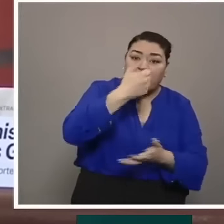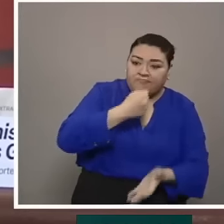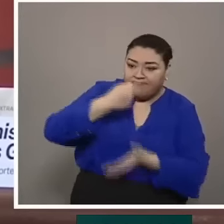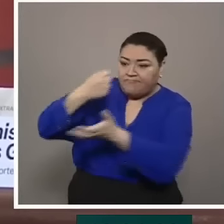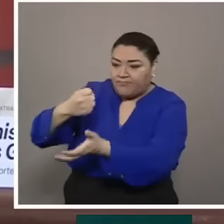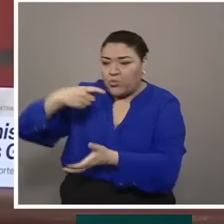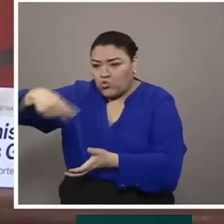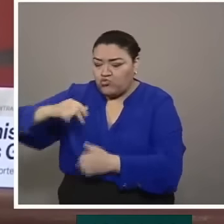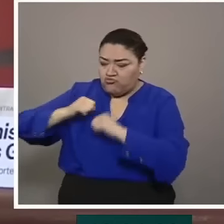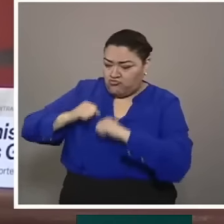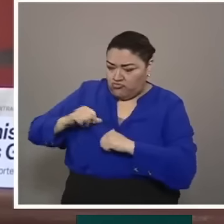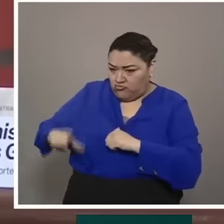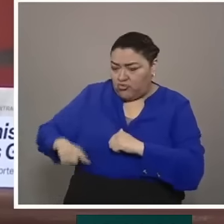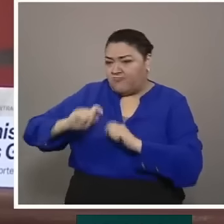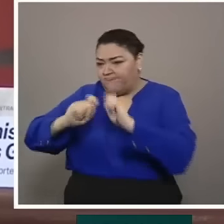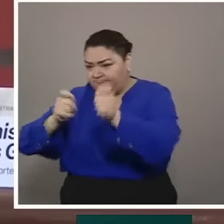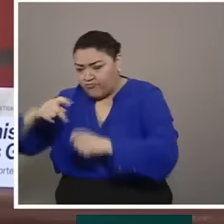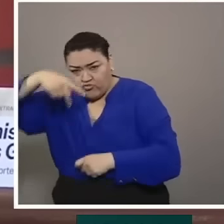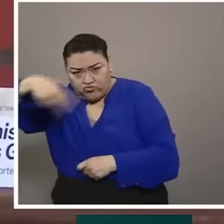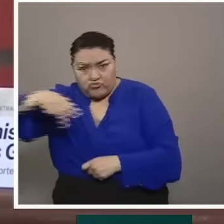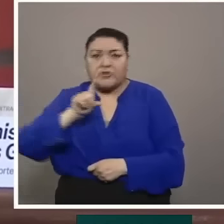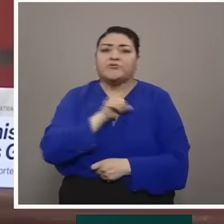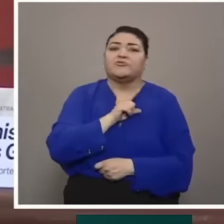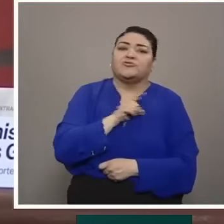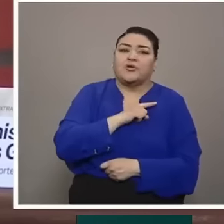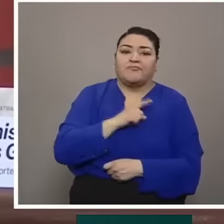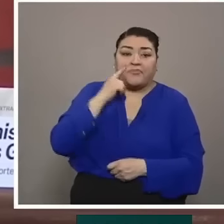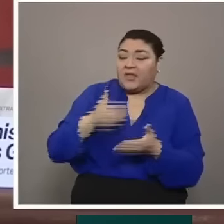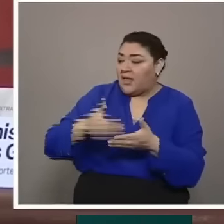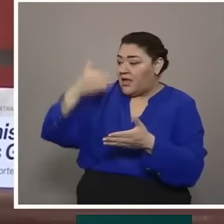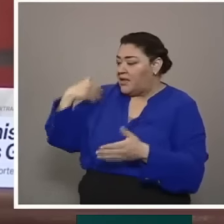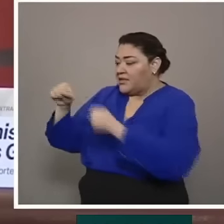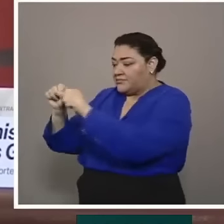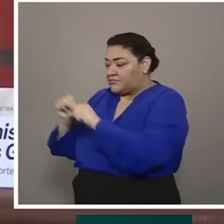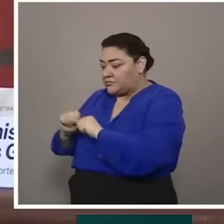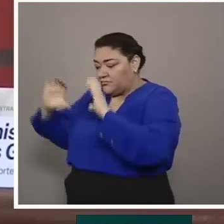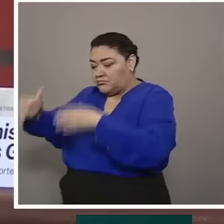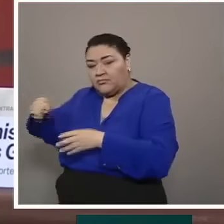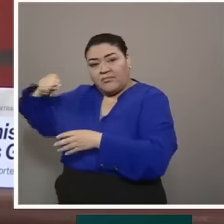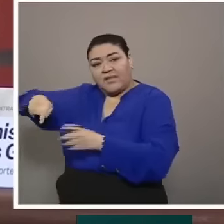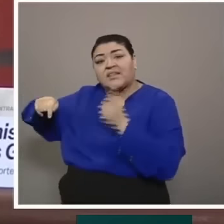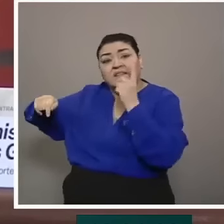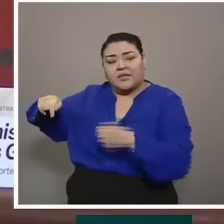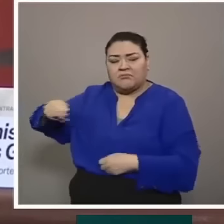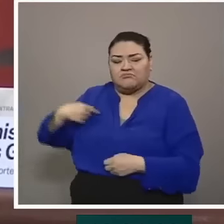presupuestales. La extinta sala concluyó que pese a la falta de expedición de la Ley General en la